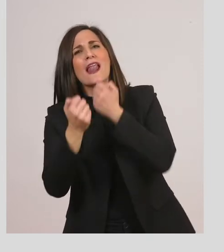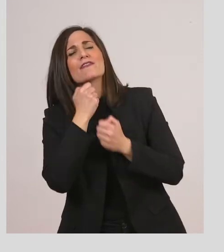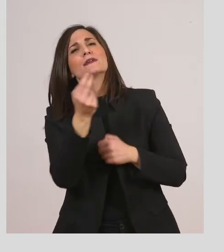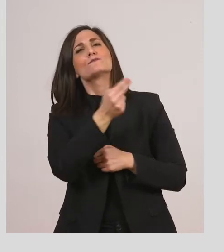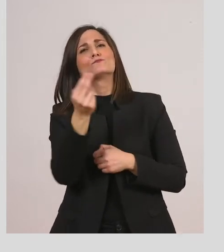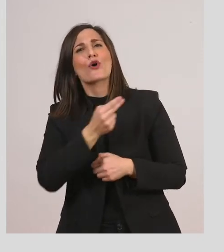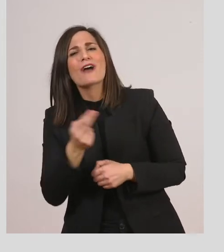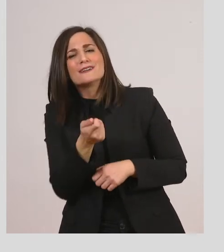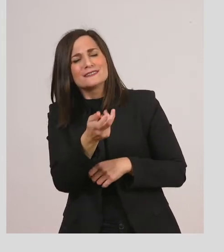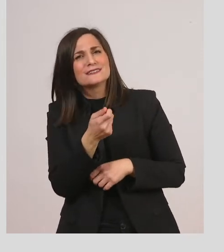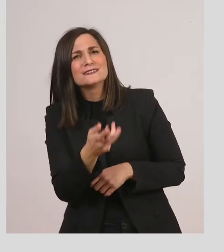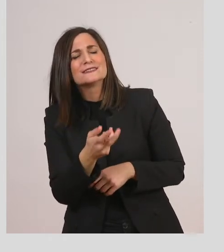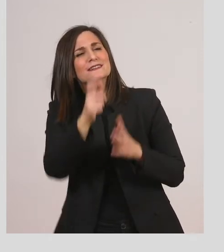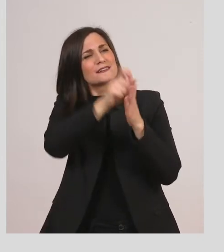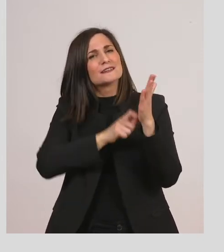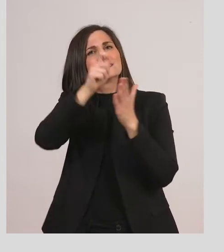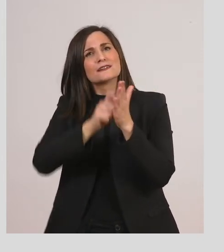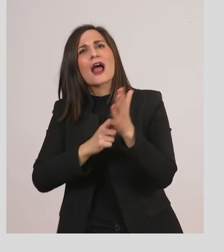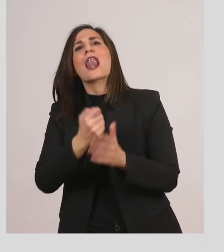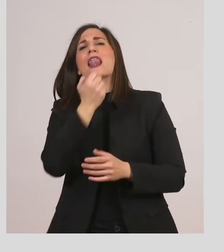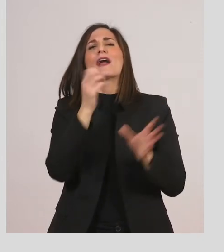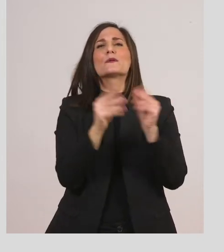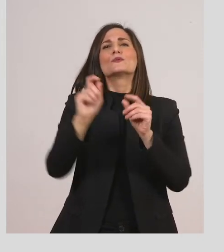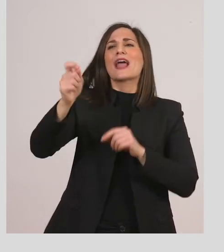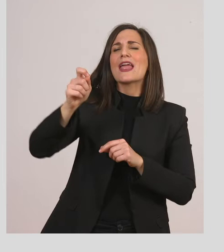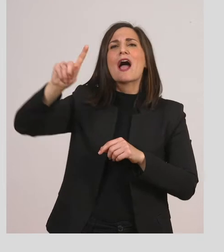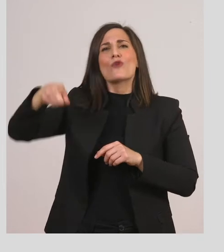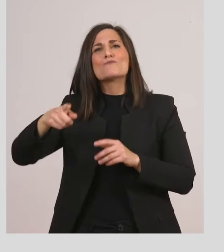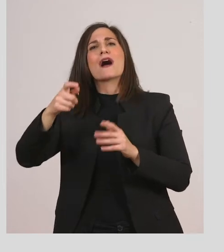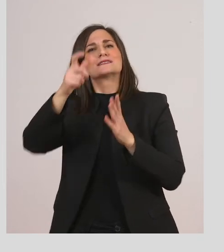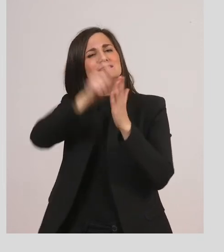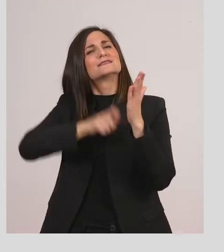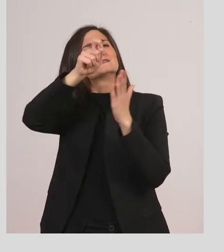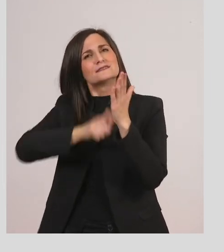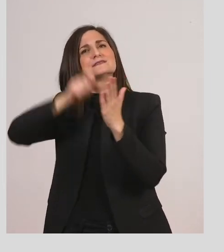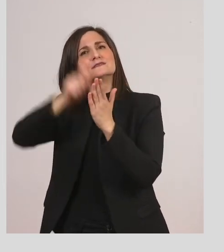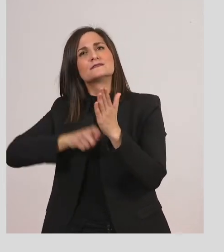Μπορούμε να βρούμε τα λάθη στα σημεία στίξης. Αλλά κυρίως μπορούμε να σχολιάσουμε εμείς τα επιχειρήματά μας.